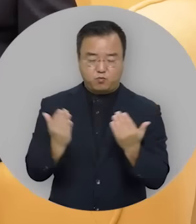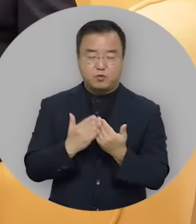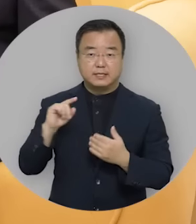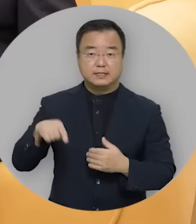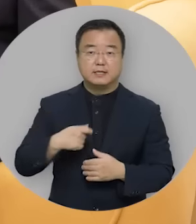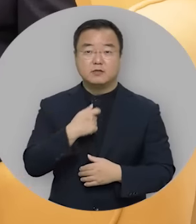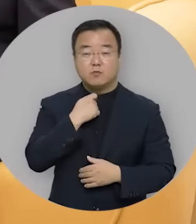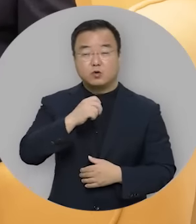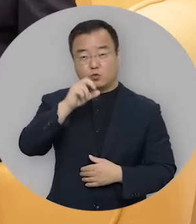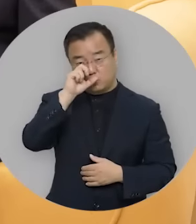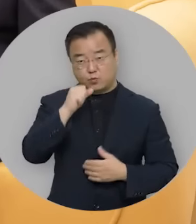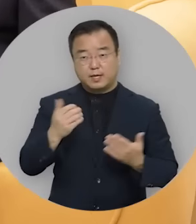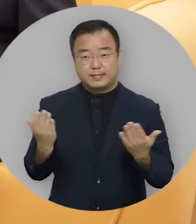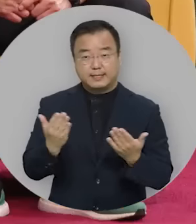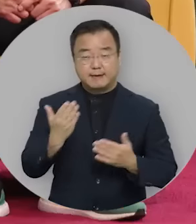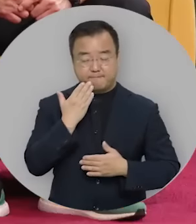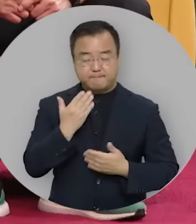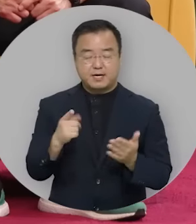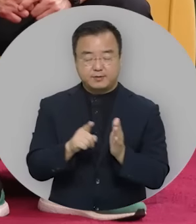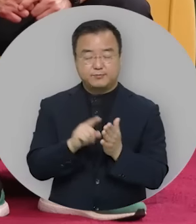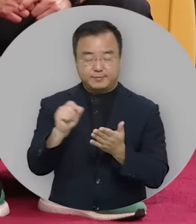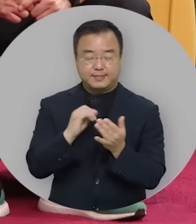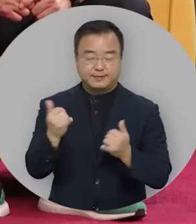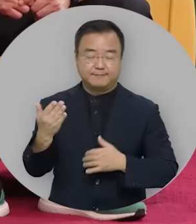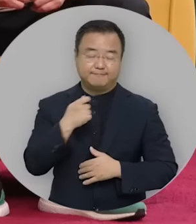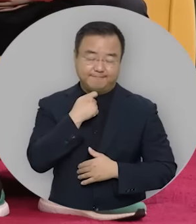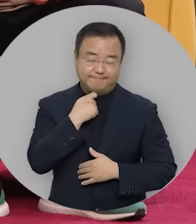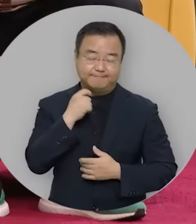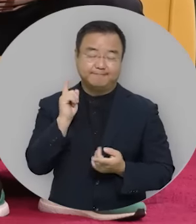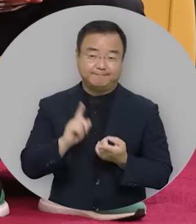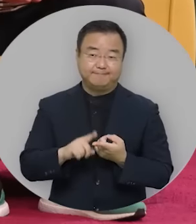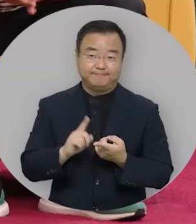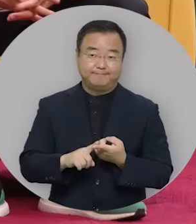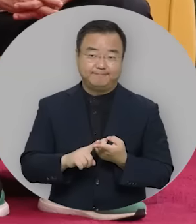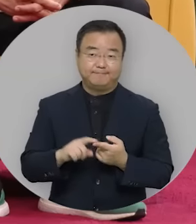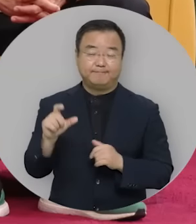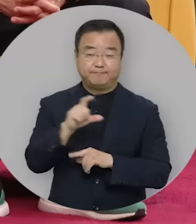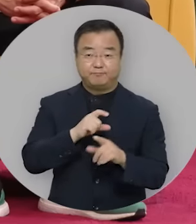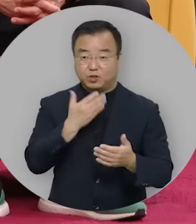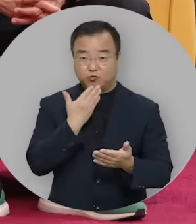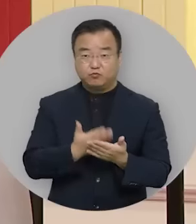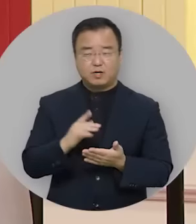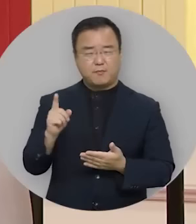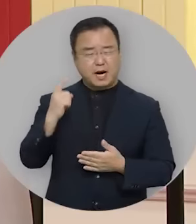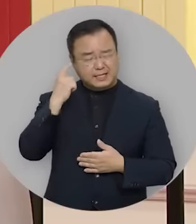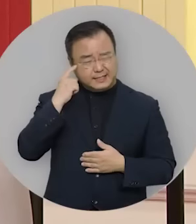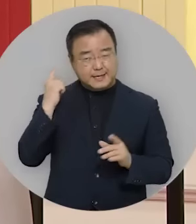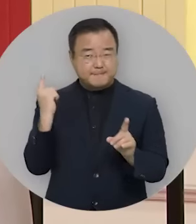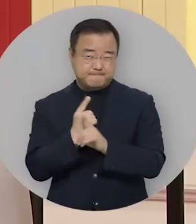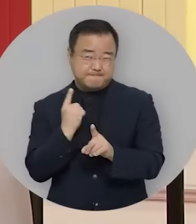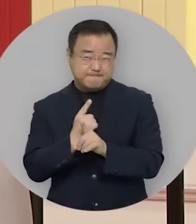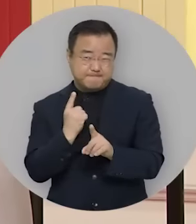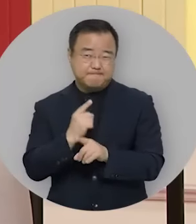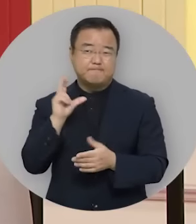본인이 좋아하는 일을 좀 할 수 있기를 작가님께서도 바라고 있는데 그전에 사실 중요한 건 인식의 문제가 아닐까?